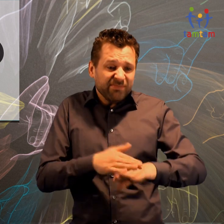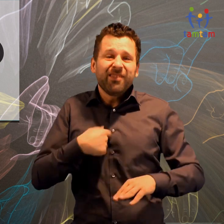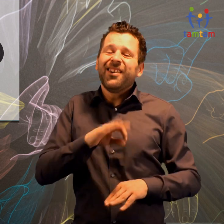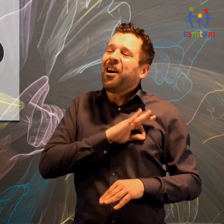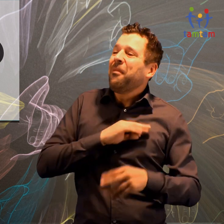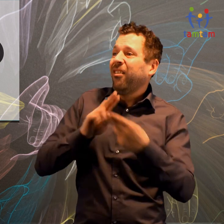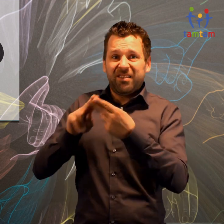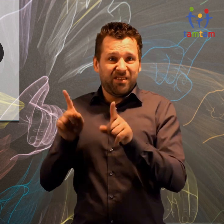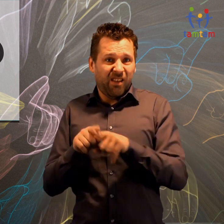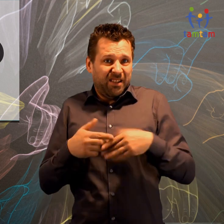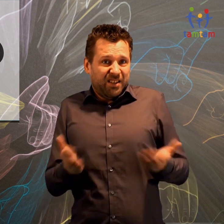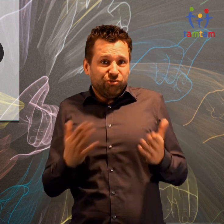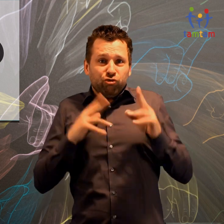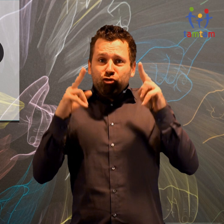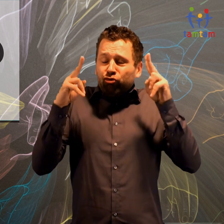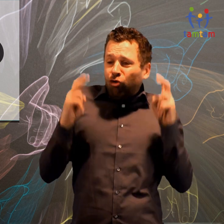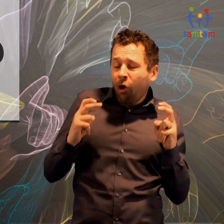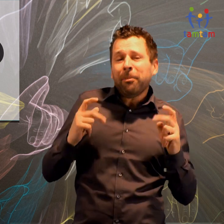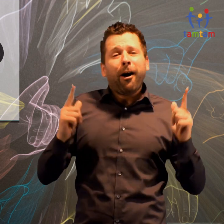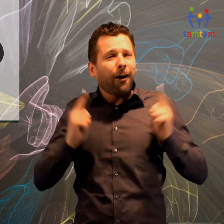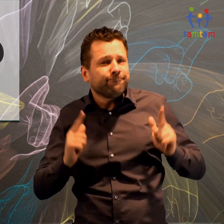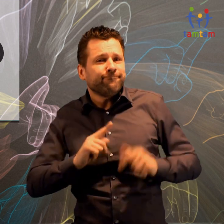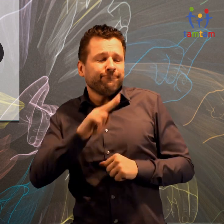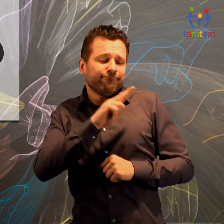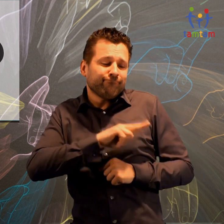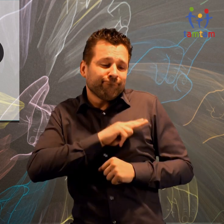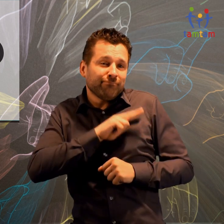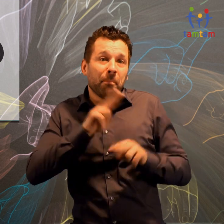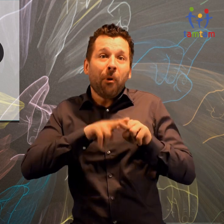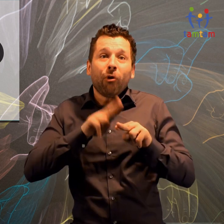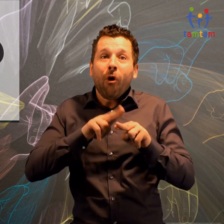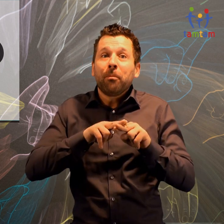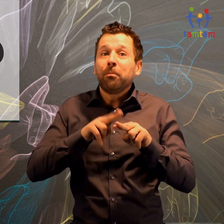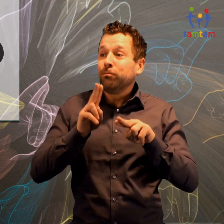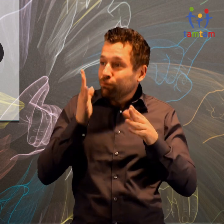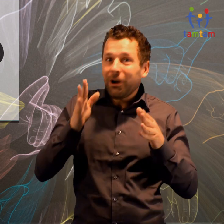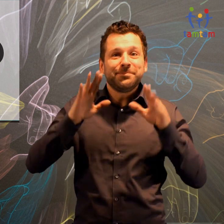ale musíš být trpělivý a zůstat doma,